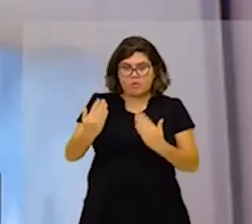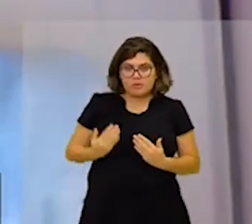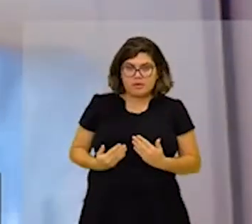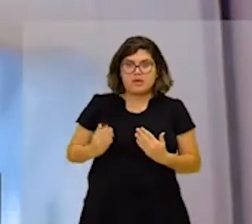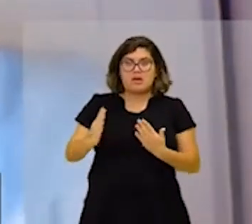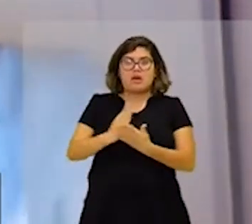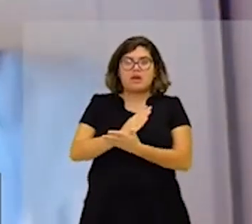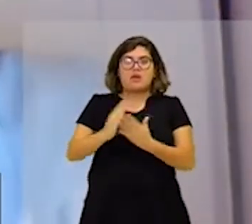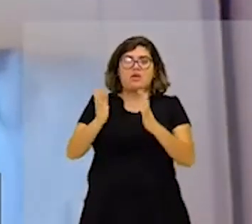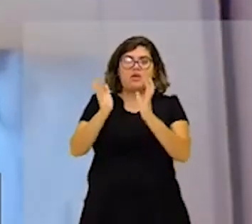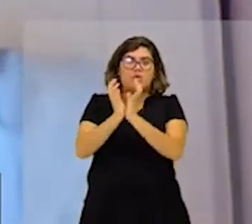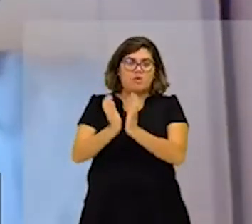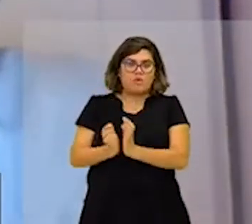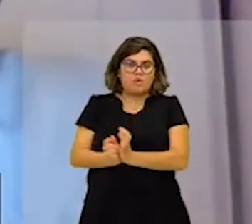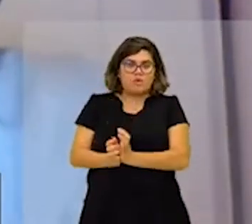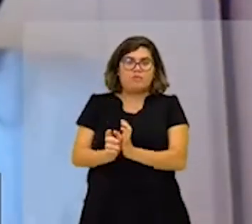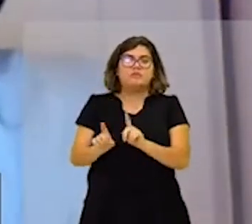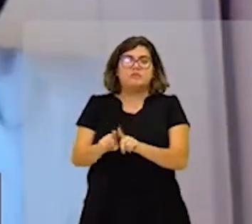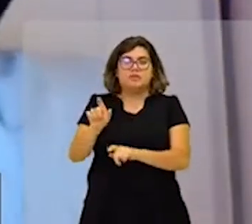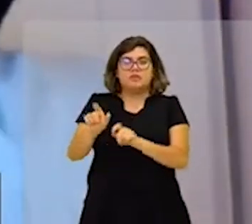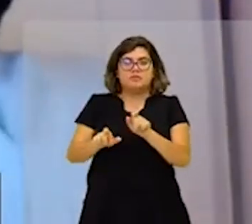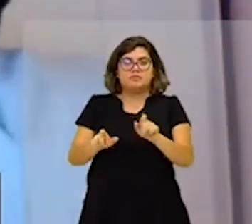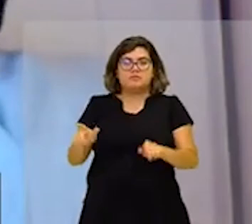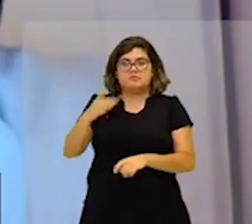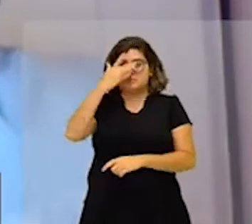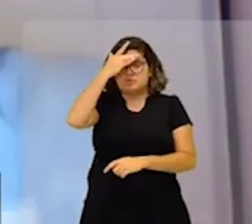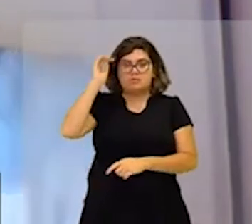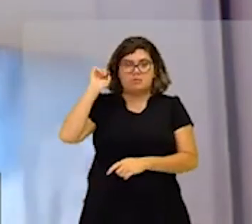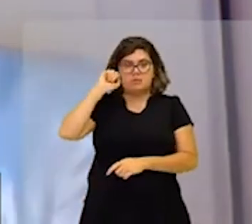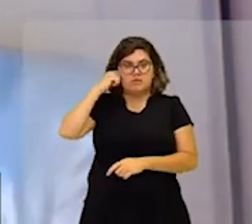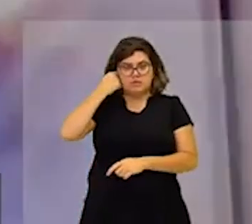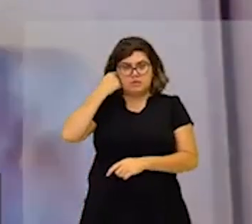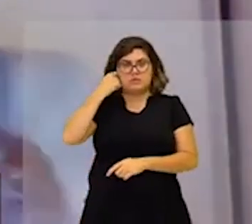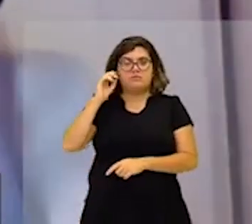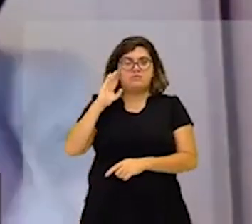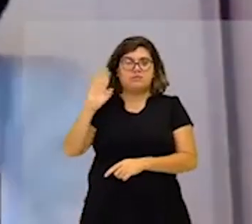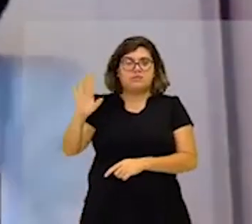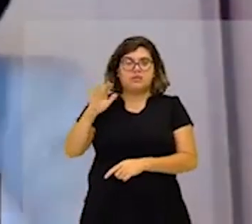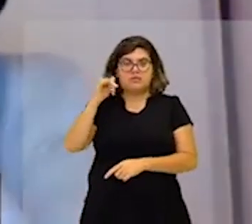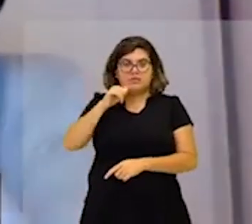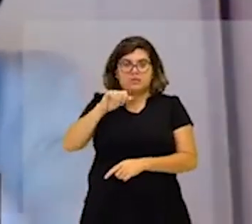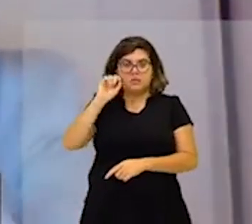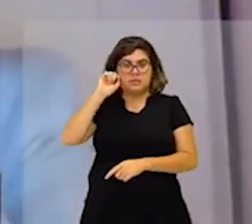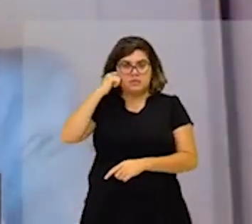grupos Aqui as pessoas negras notadamente as mulheres negras o nós falamos em cotas raciais